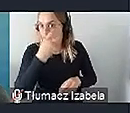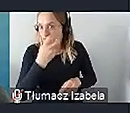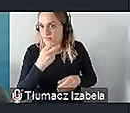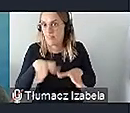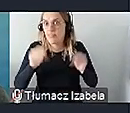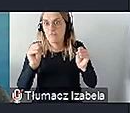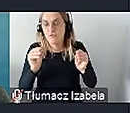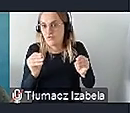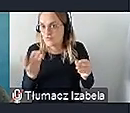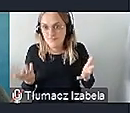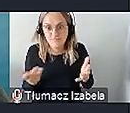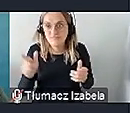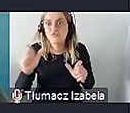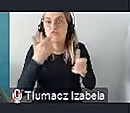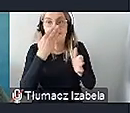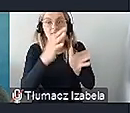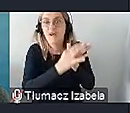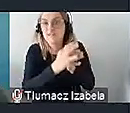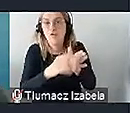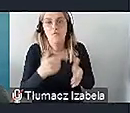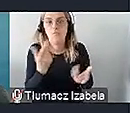co ta grafika znaczy, po co ona tu jest.